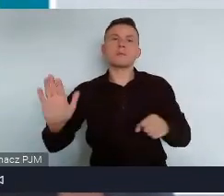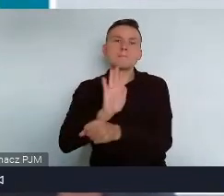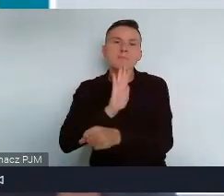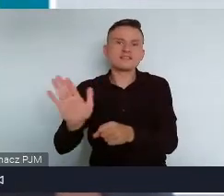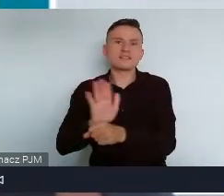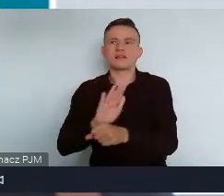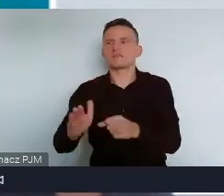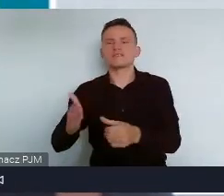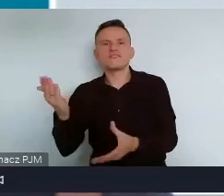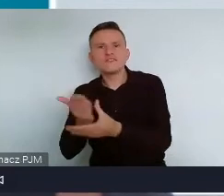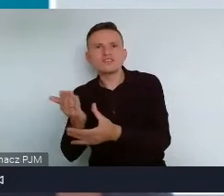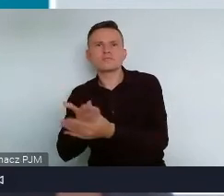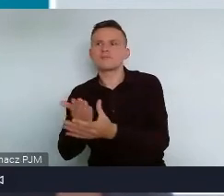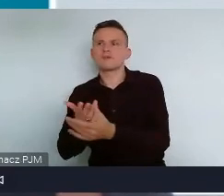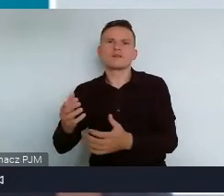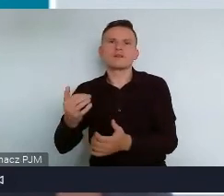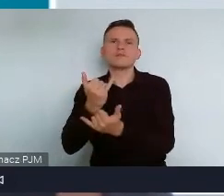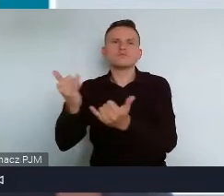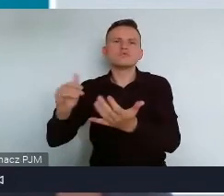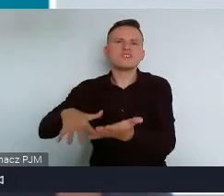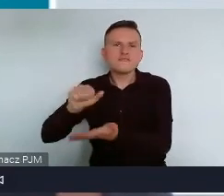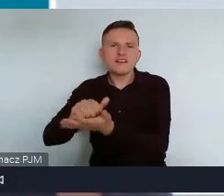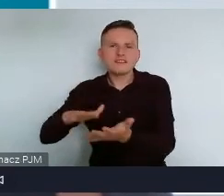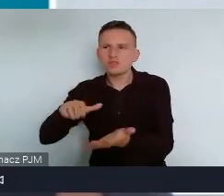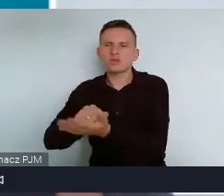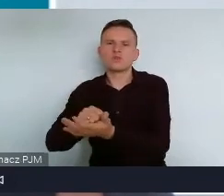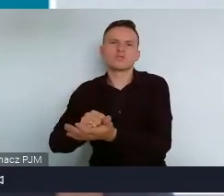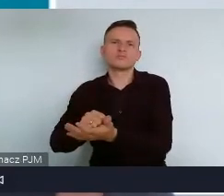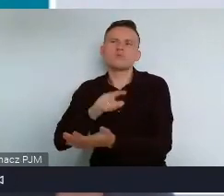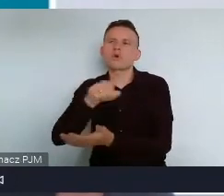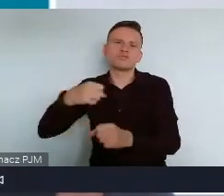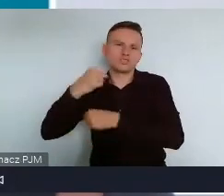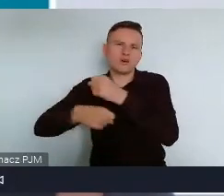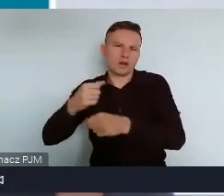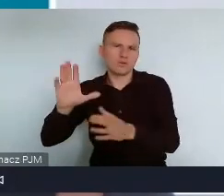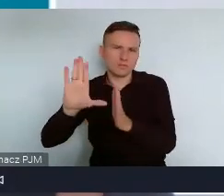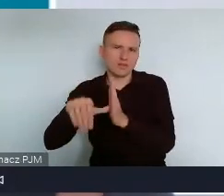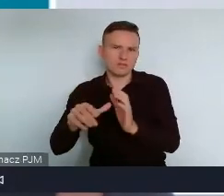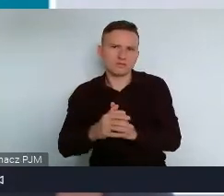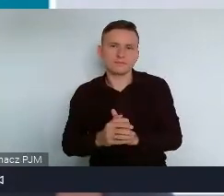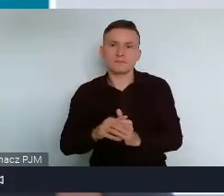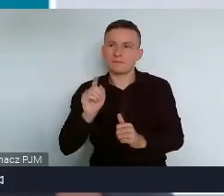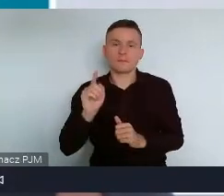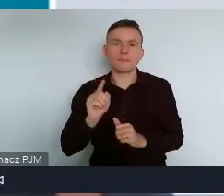inwestorami, którzy funkcjonują na terenie miasta, pomiędzy środowiskiem akademickim.